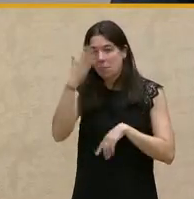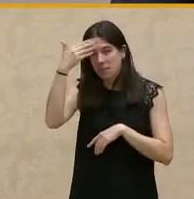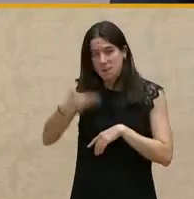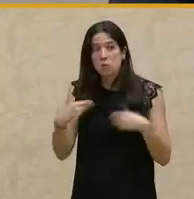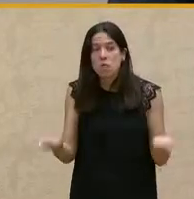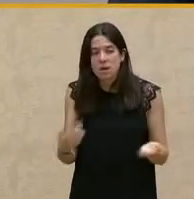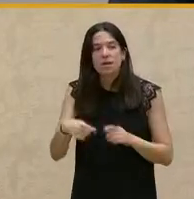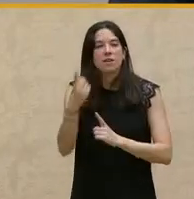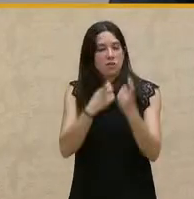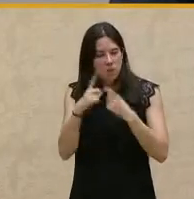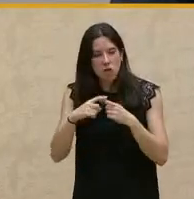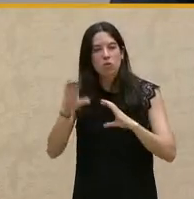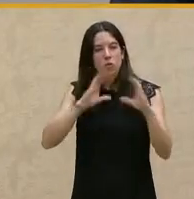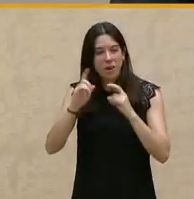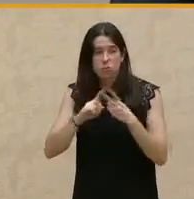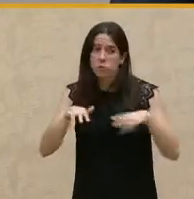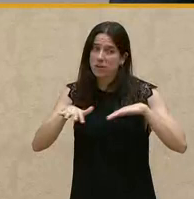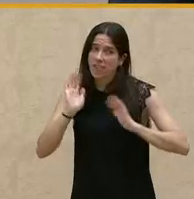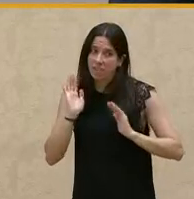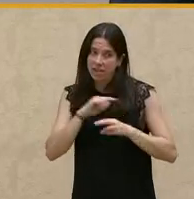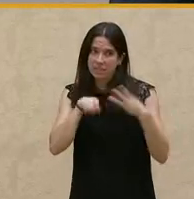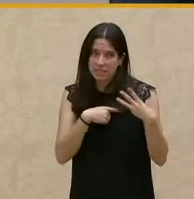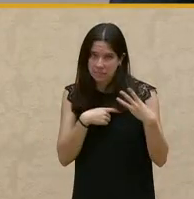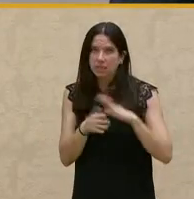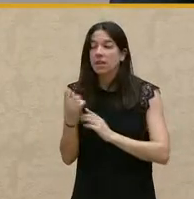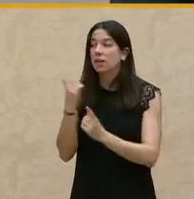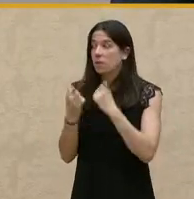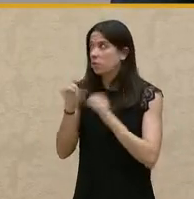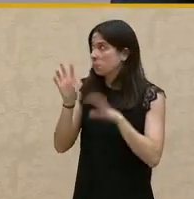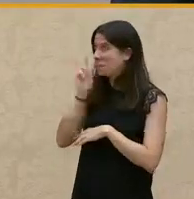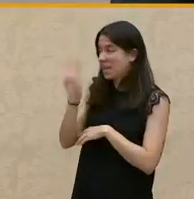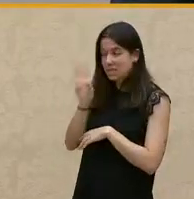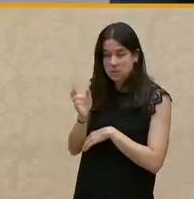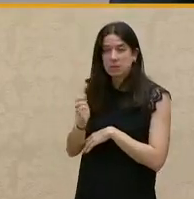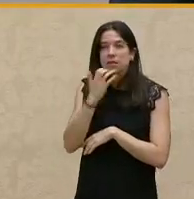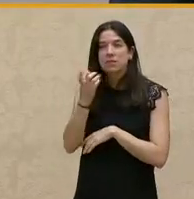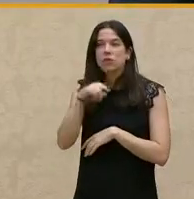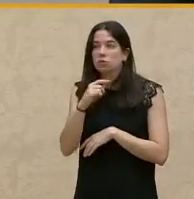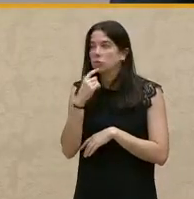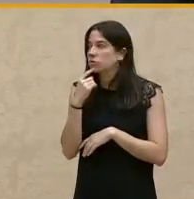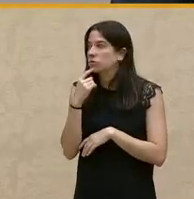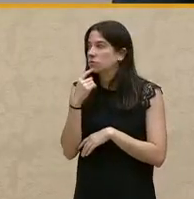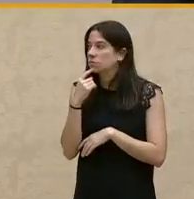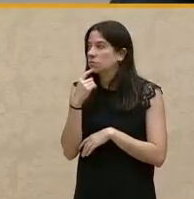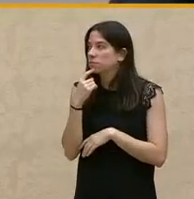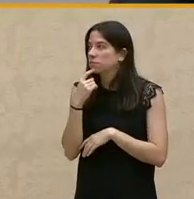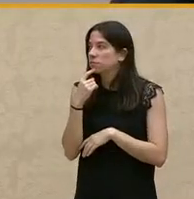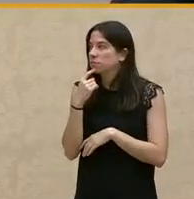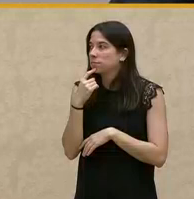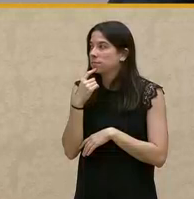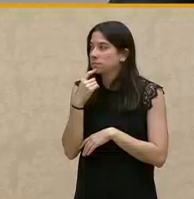la comunicación y la movilidad. La información, gracias por tener a guía